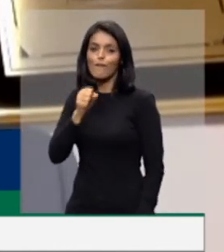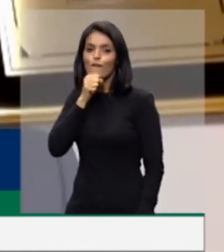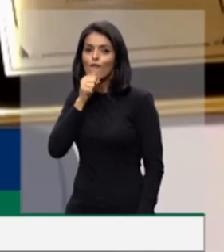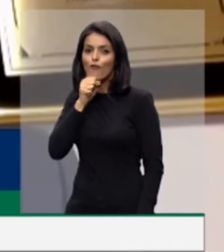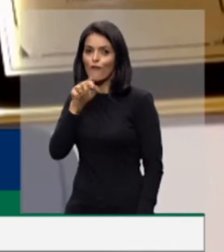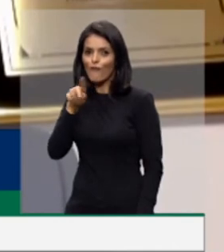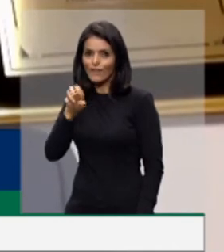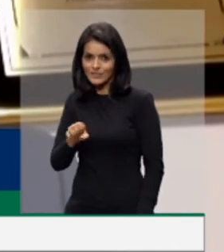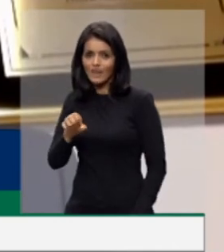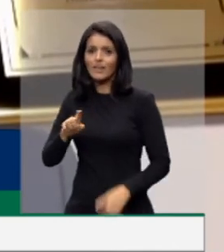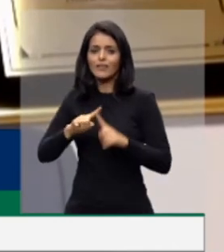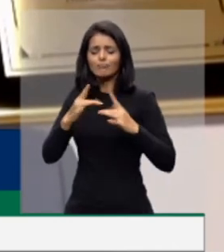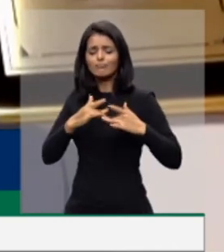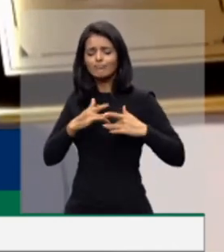PASSAR ESTA DATA, ESTE MOMENTO